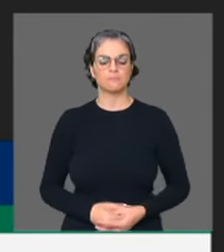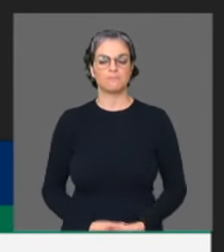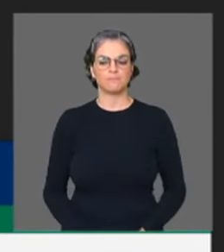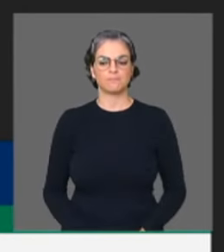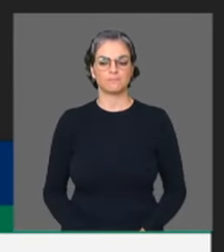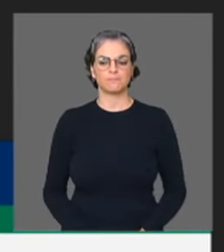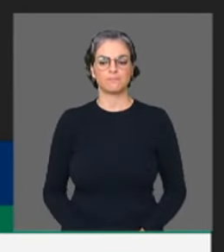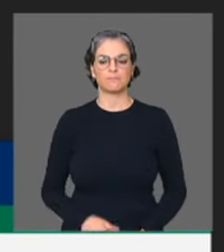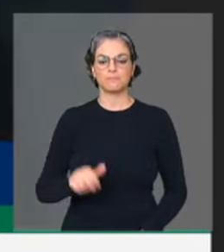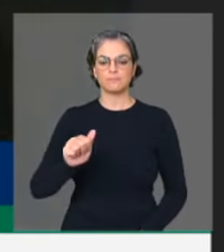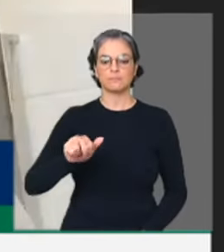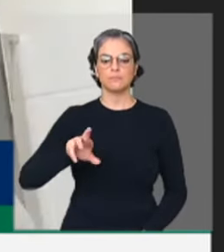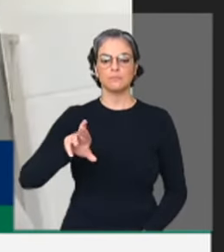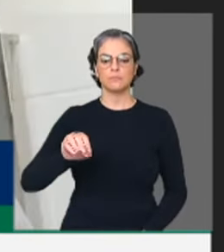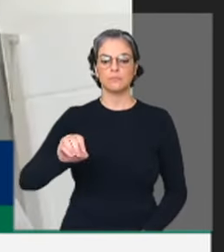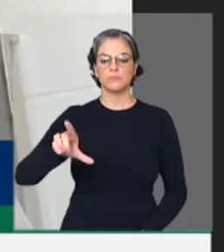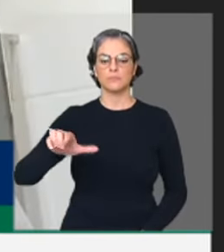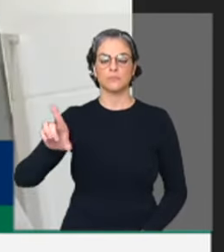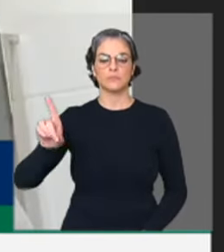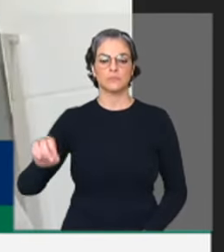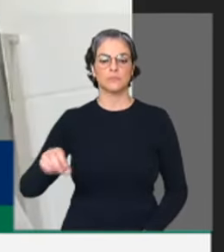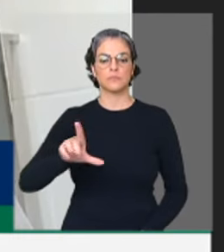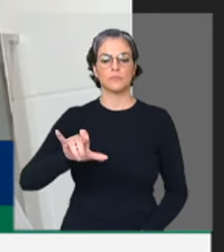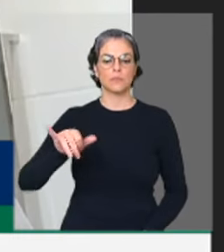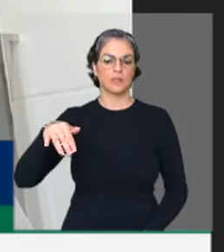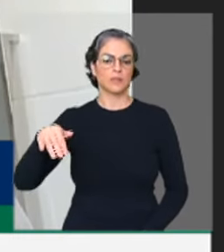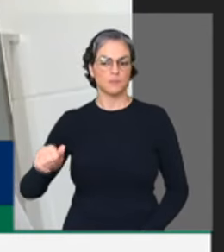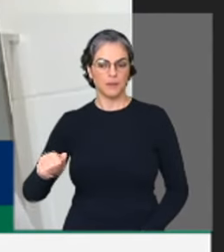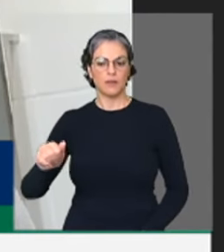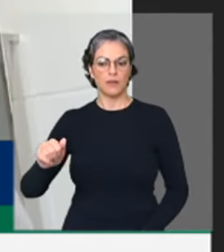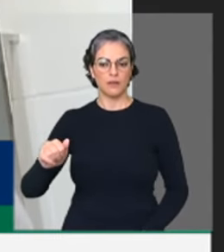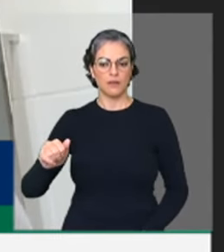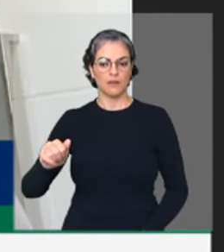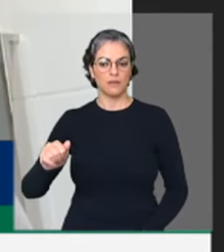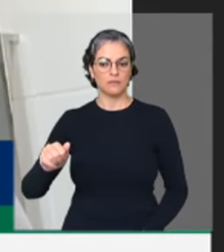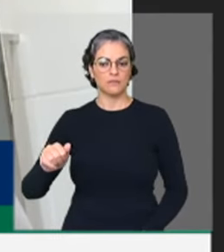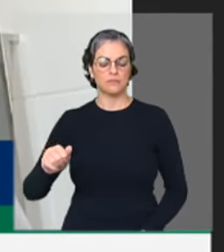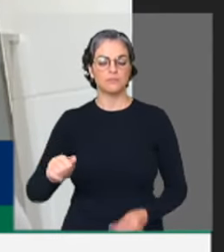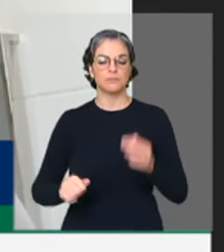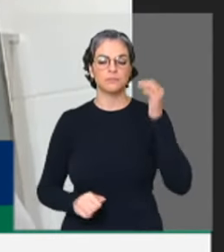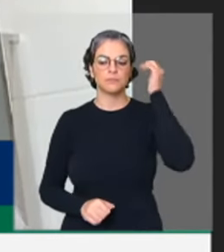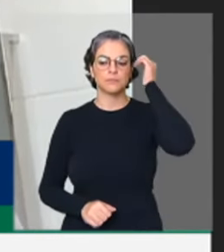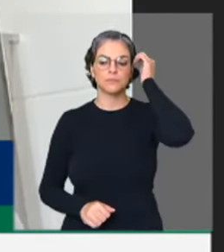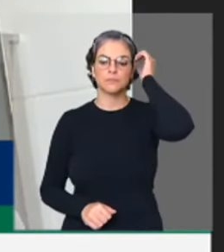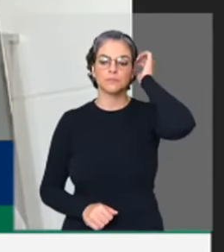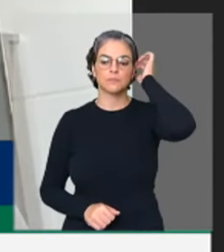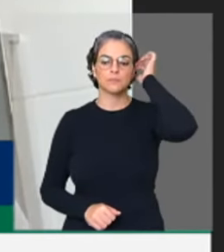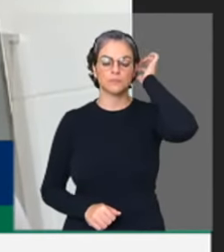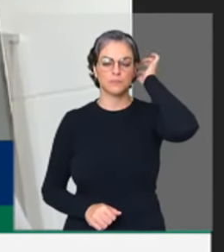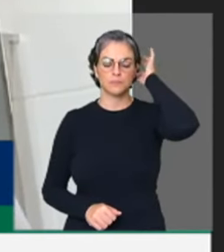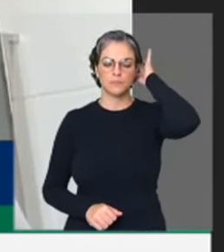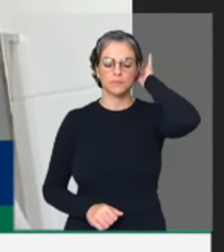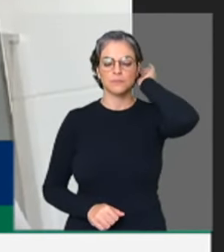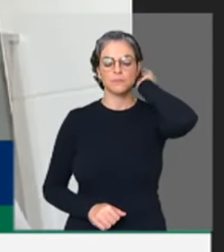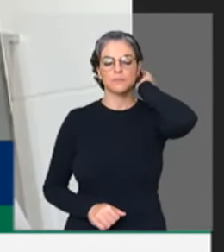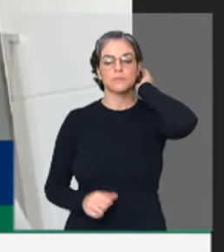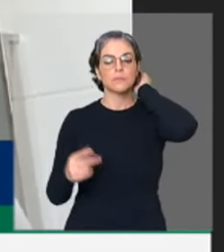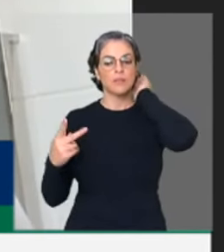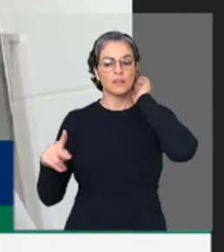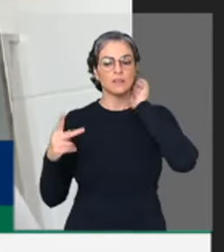AROLDO LIMA.... QUE... QUE É .... SOUBE PARTILHAR SUAS IDEIAS NO AMBIENTE PARLAMENTAR